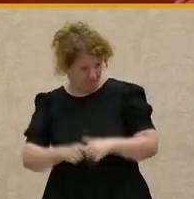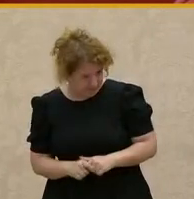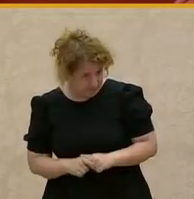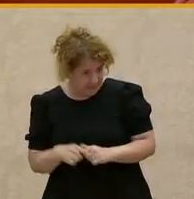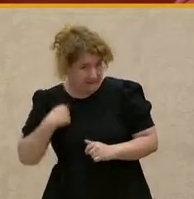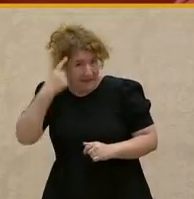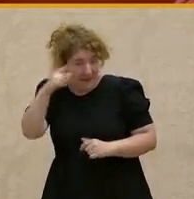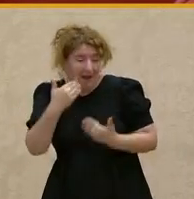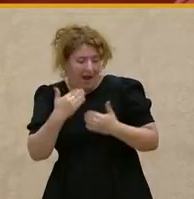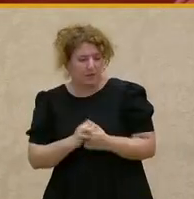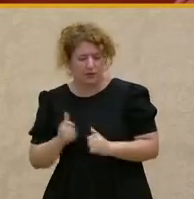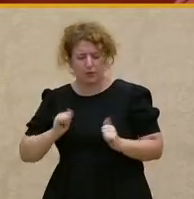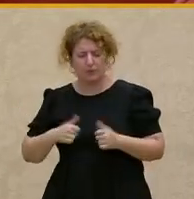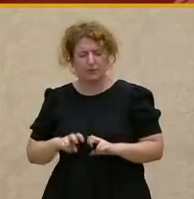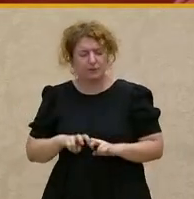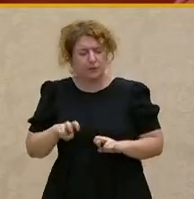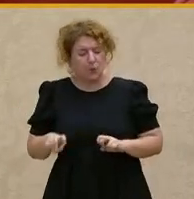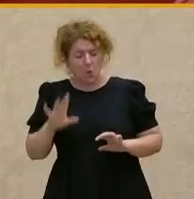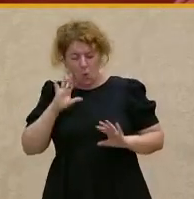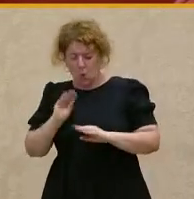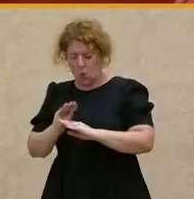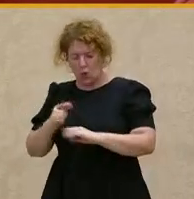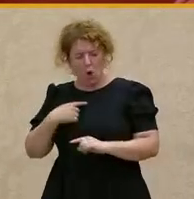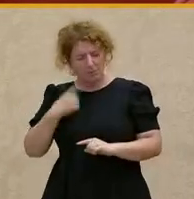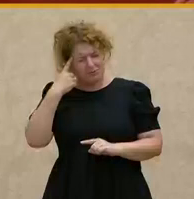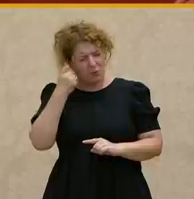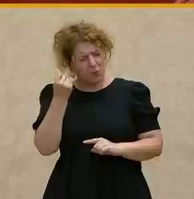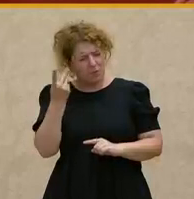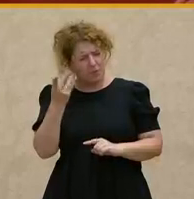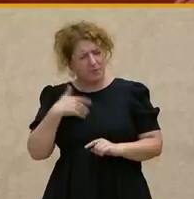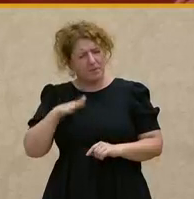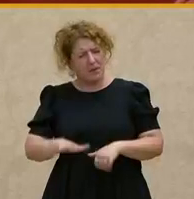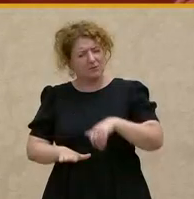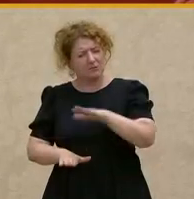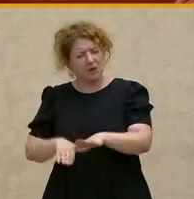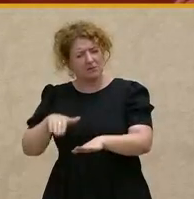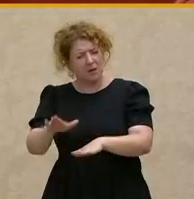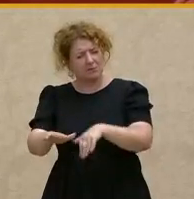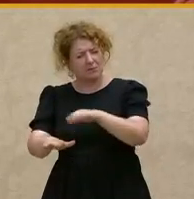de la cama me muevo con cuidado contando los pasos hasta el baño. La disposición de mi habitación es